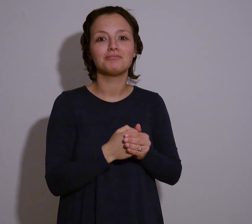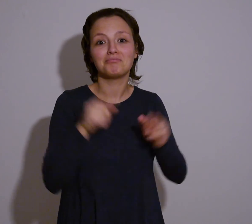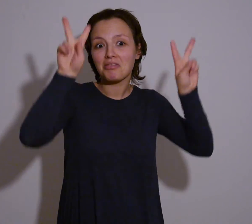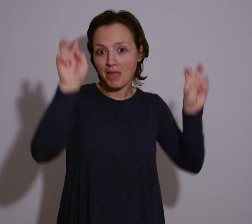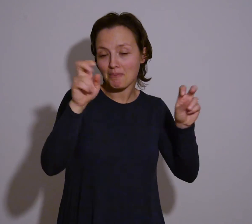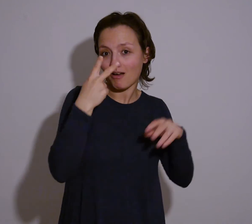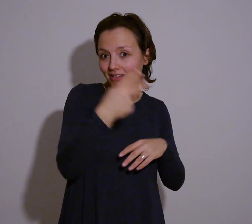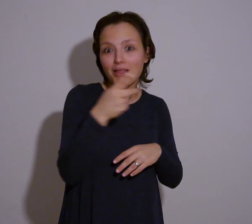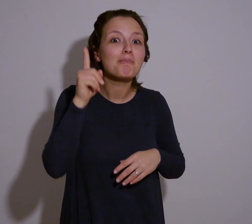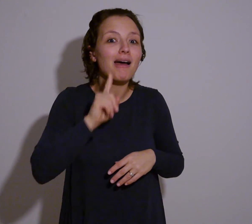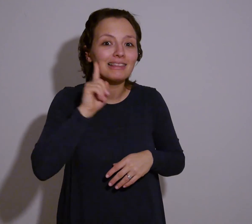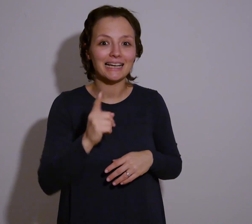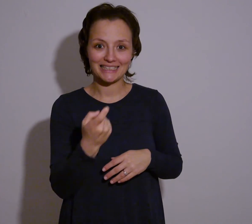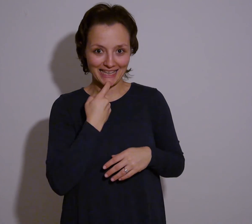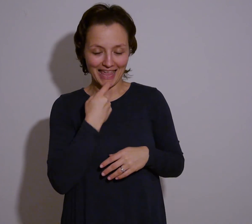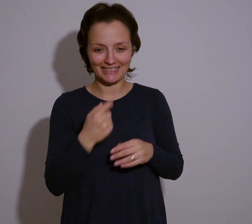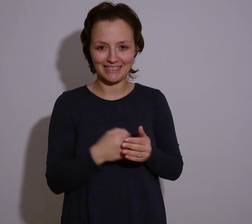vse kar je povezano z maternim jezikom.